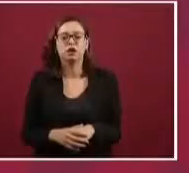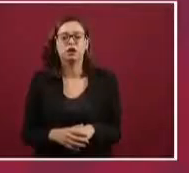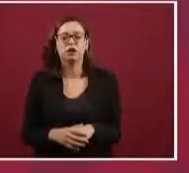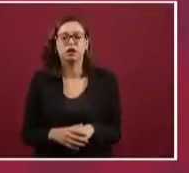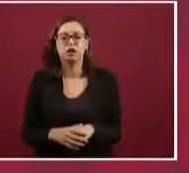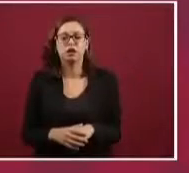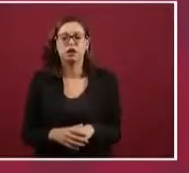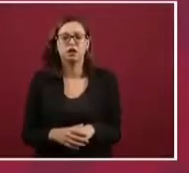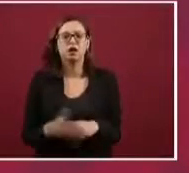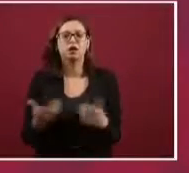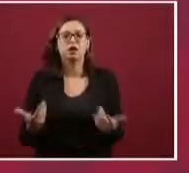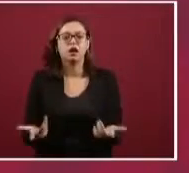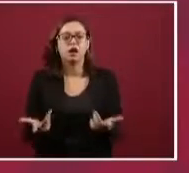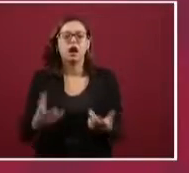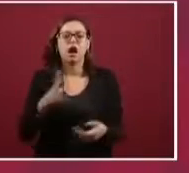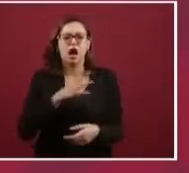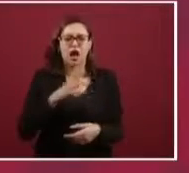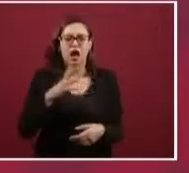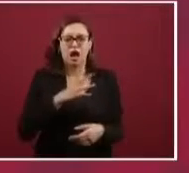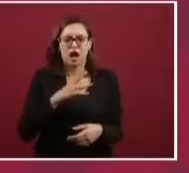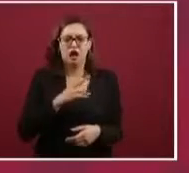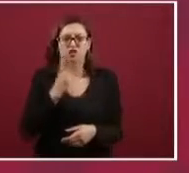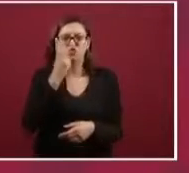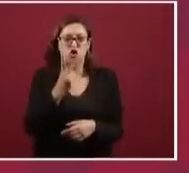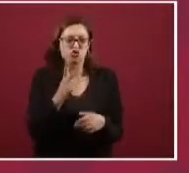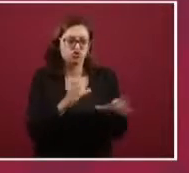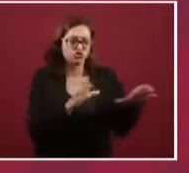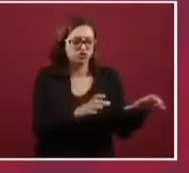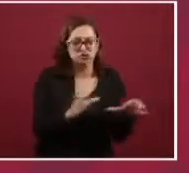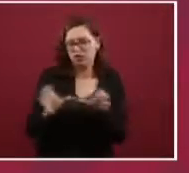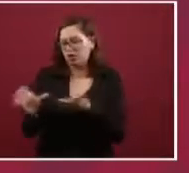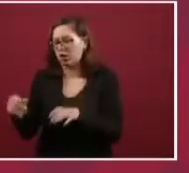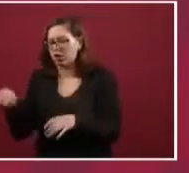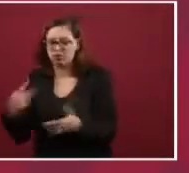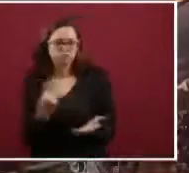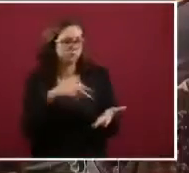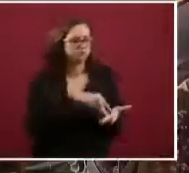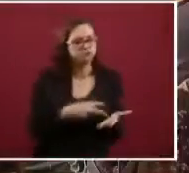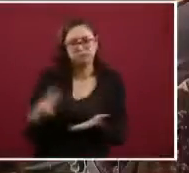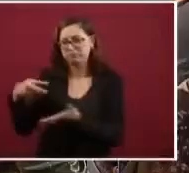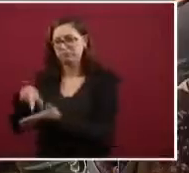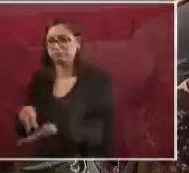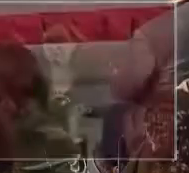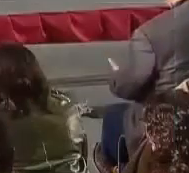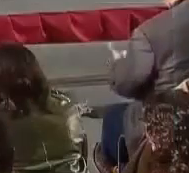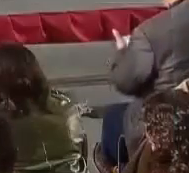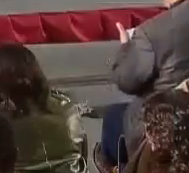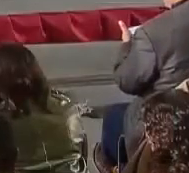secuenciales, pero sí son dos escenarios para que tenga un buen ritmo, además de una